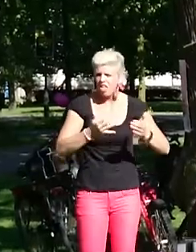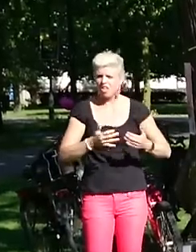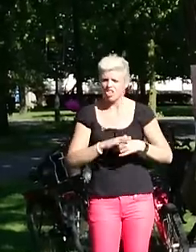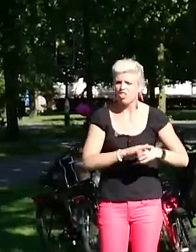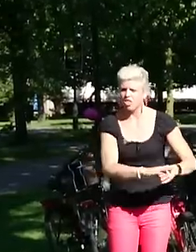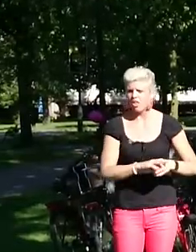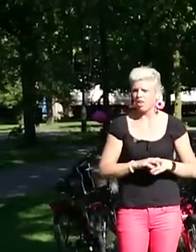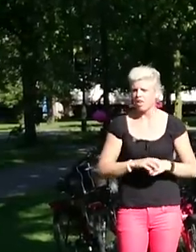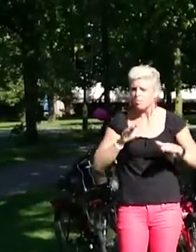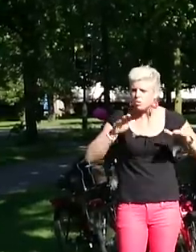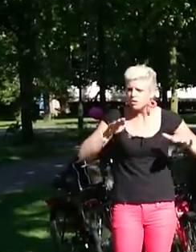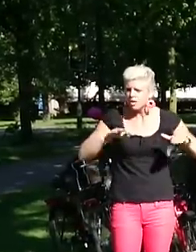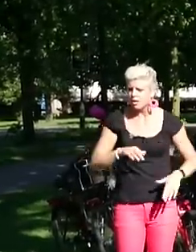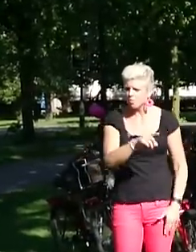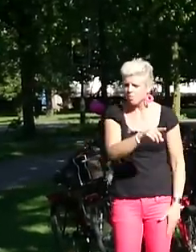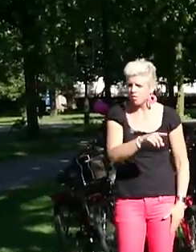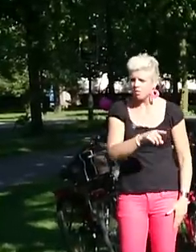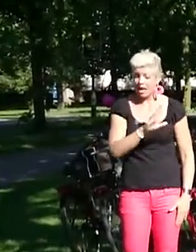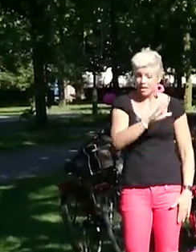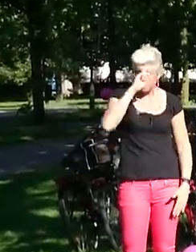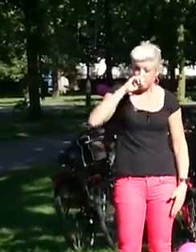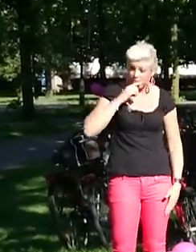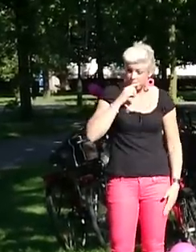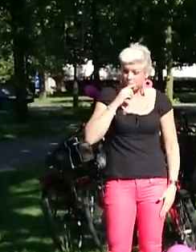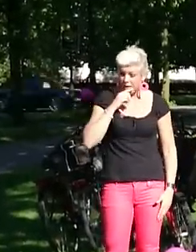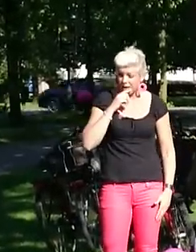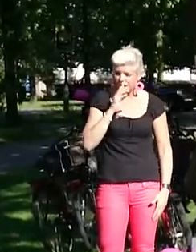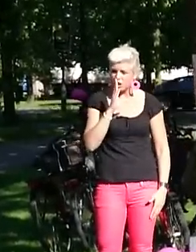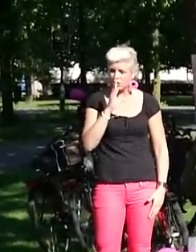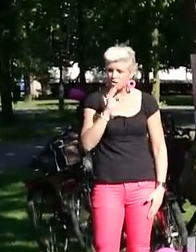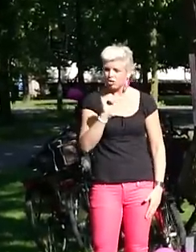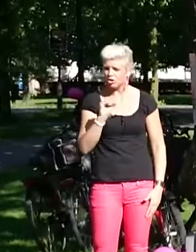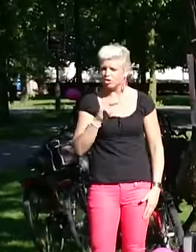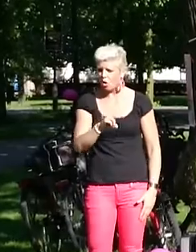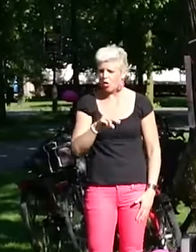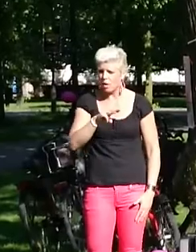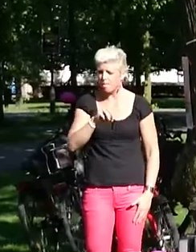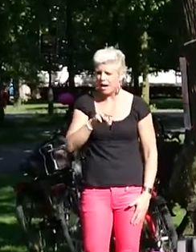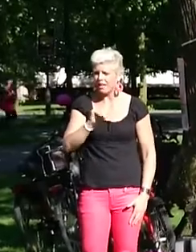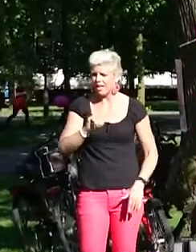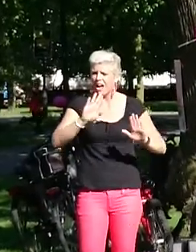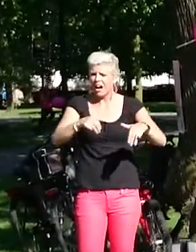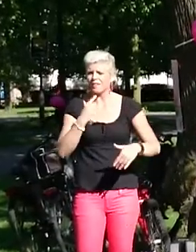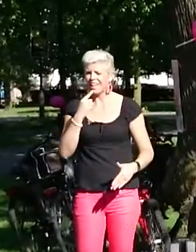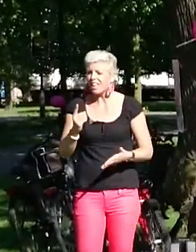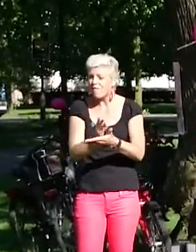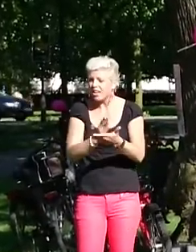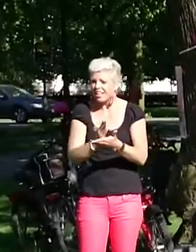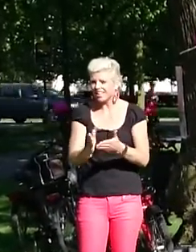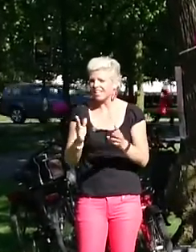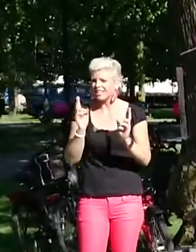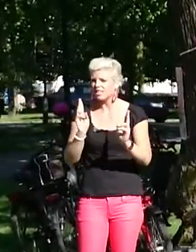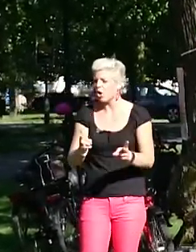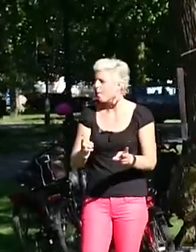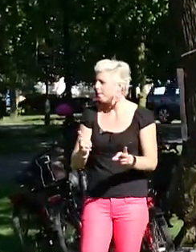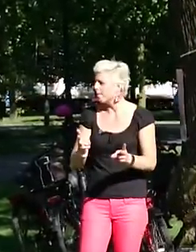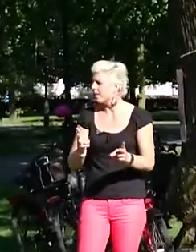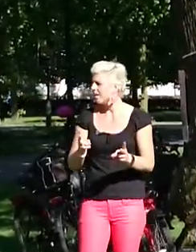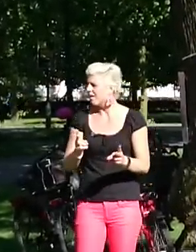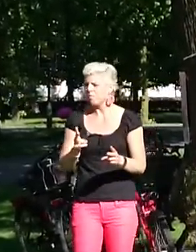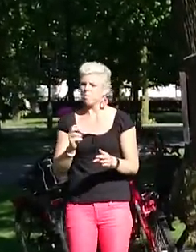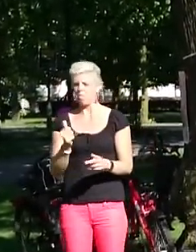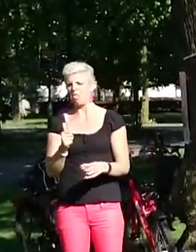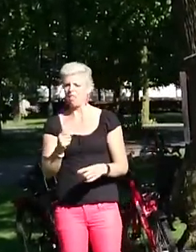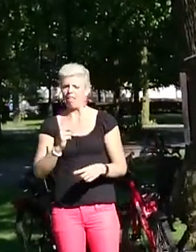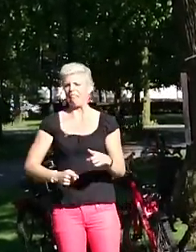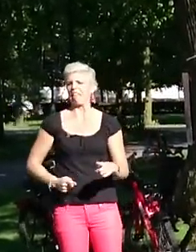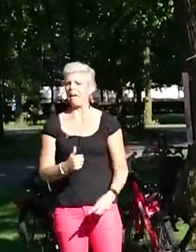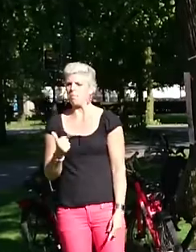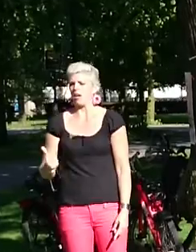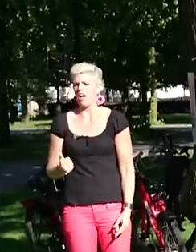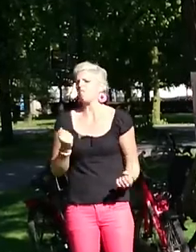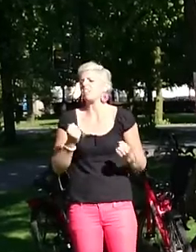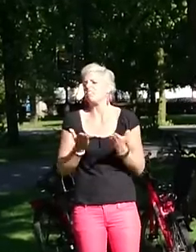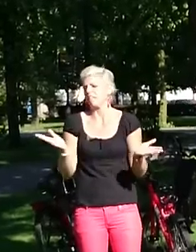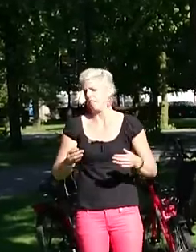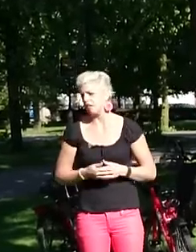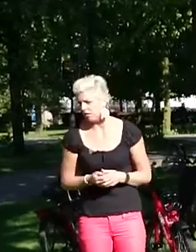Hennes företrädare - hennes pappa - Jean-Marie Le Pen, han kallade Förintelsen för en detalj i Europas historia.